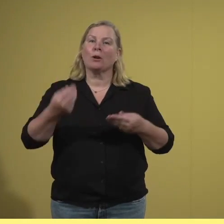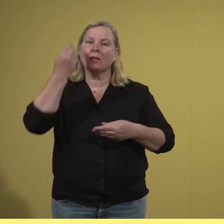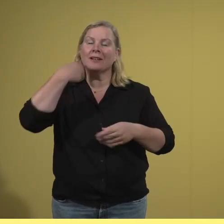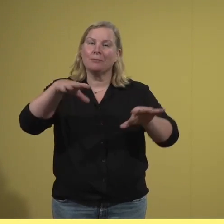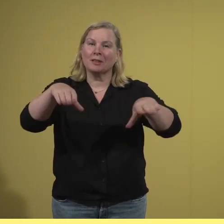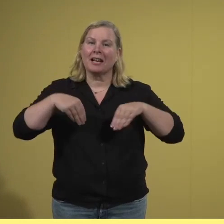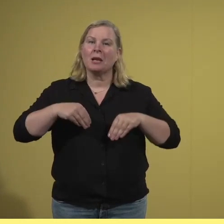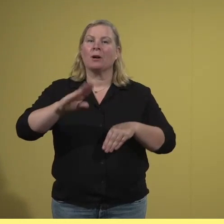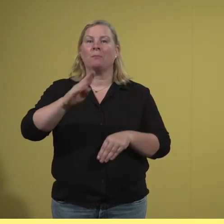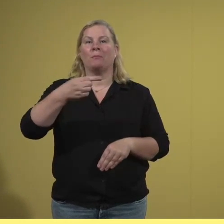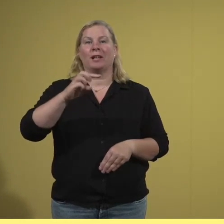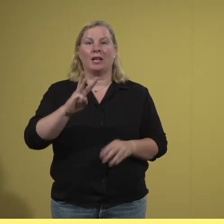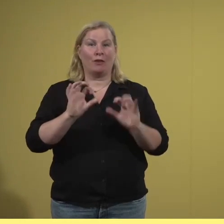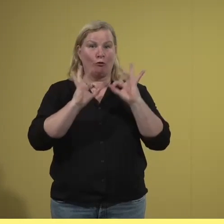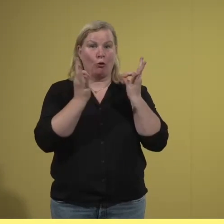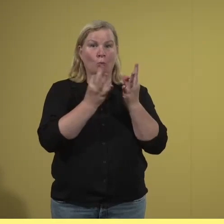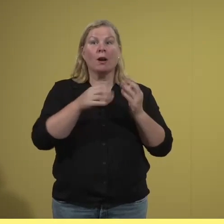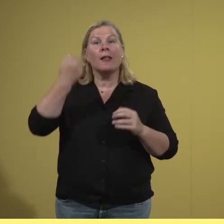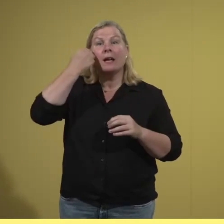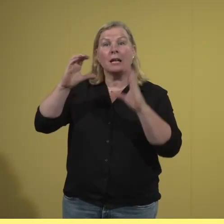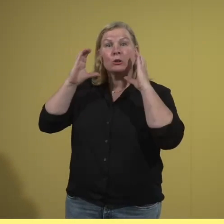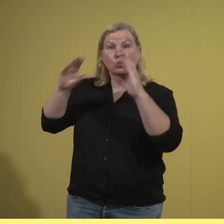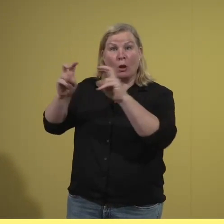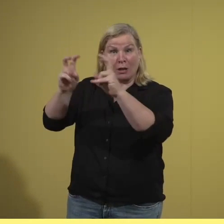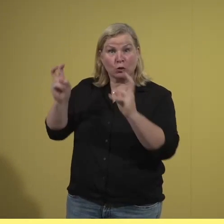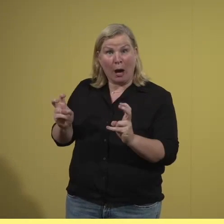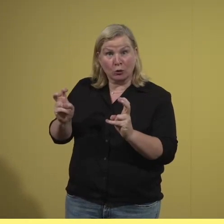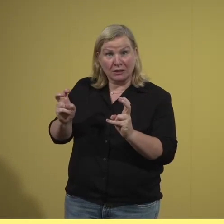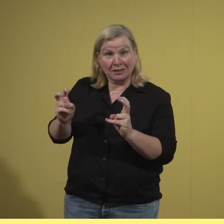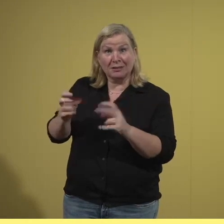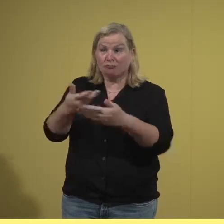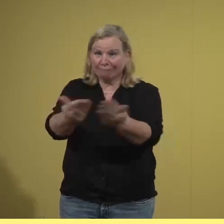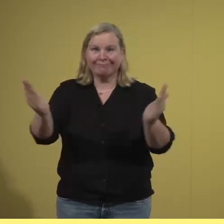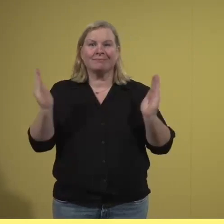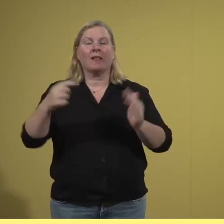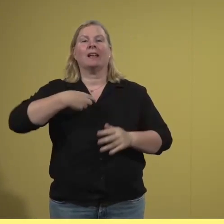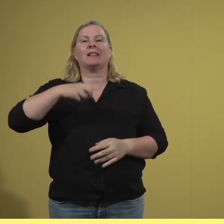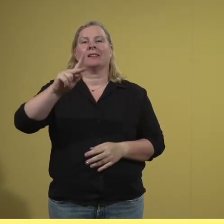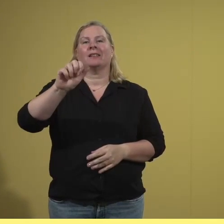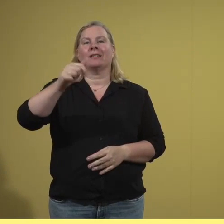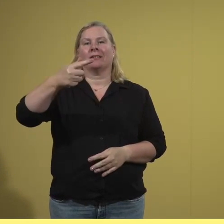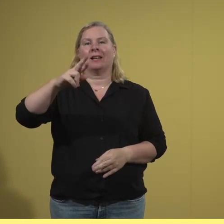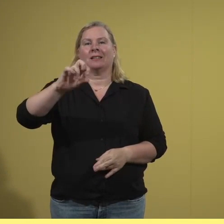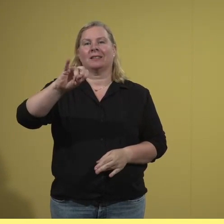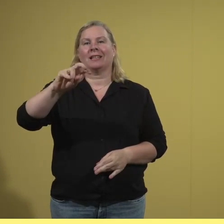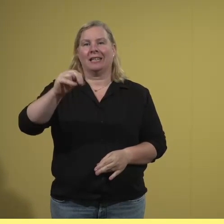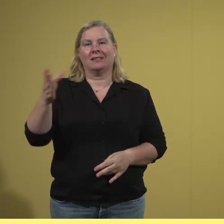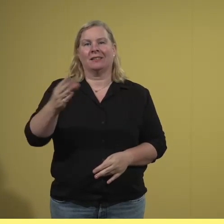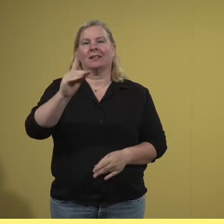Herzlich willkommen, liebe Teilnehmende des BGW-Forums, liebe Zuschauende zu Hause an den Bildschirmen. Mein Name ist Katrin Degenhardt.